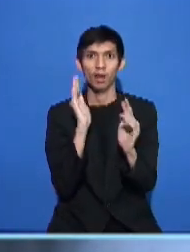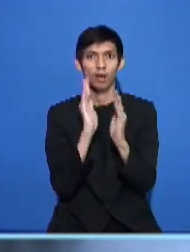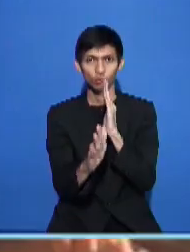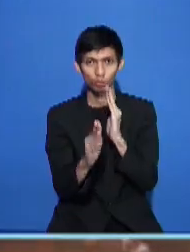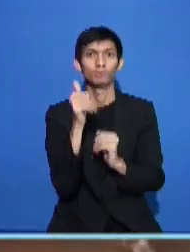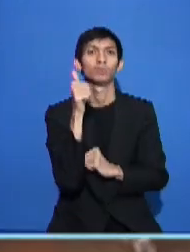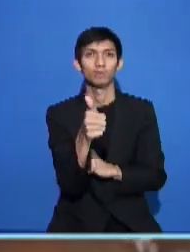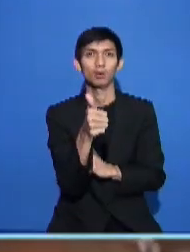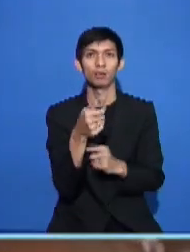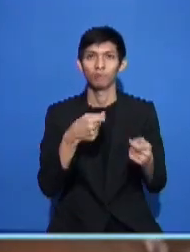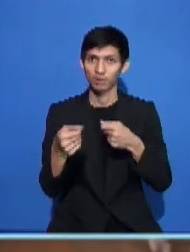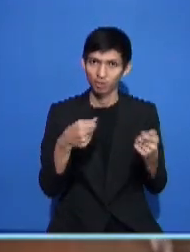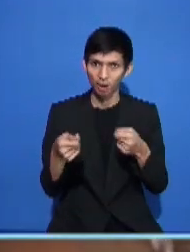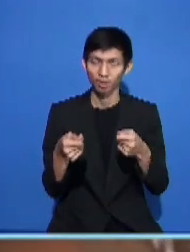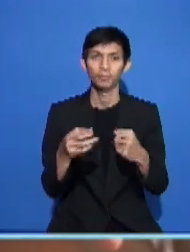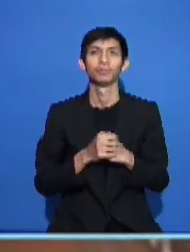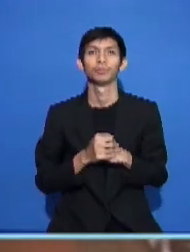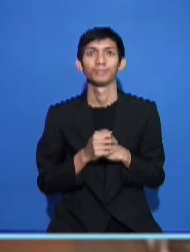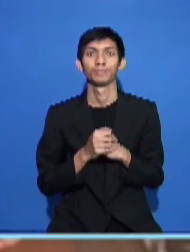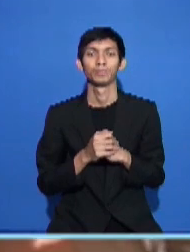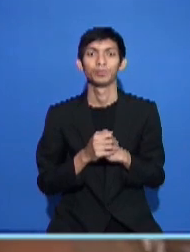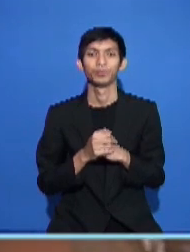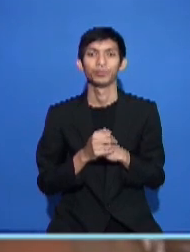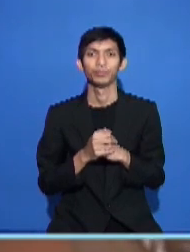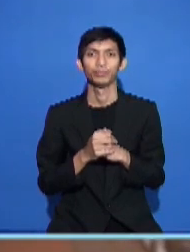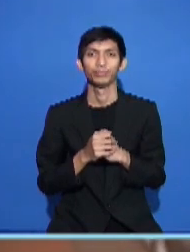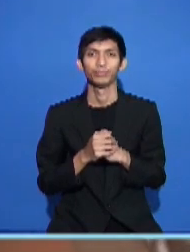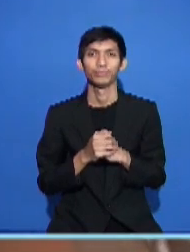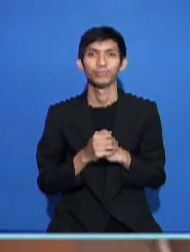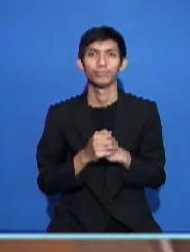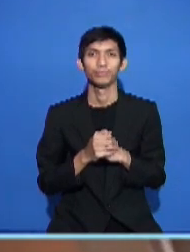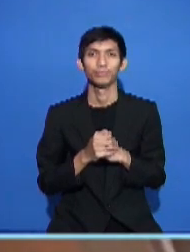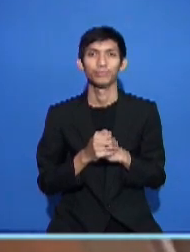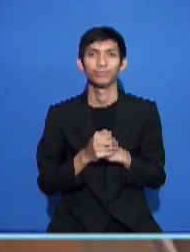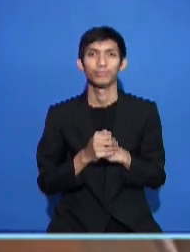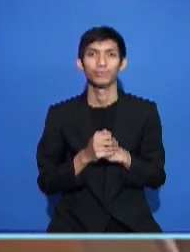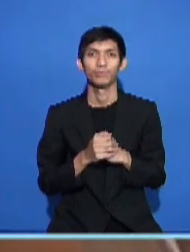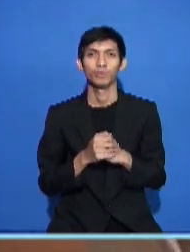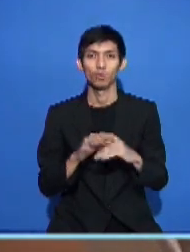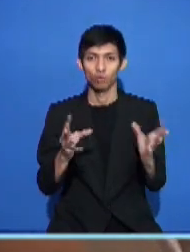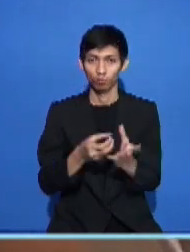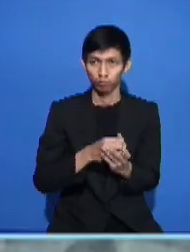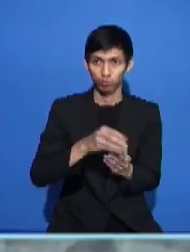Ponjong ing Gunung Kidul kue kacang meniko gajah Widi pun sate rupiah